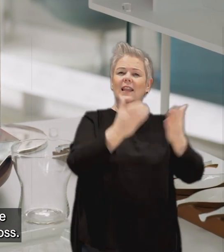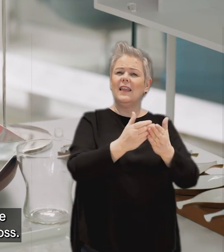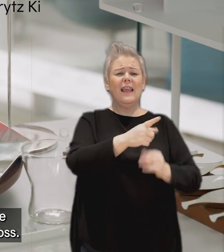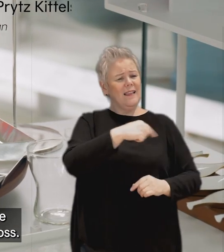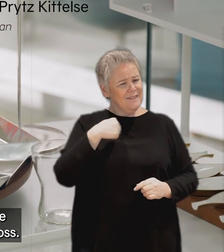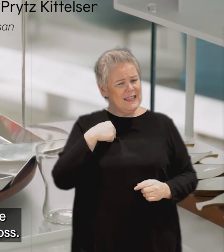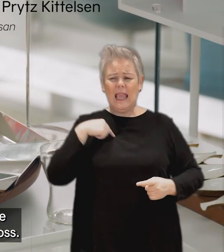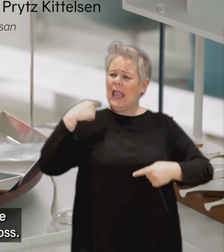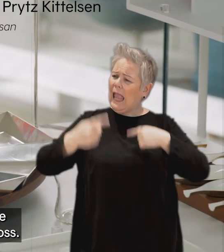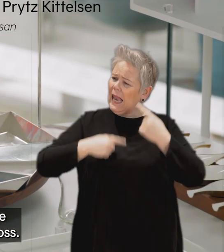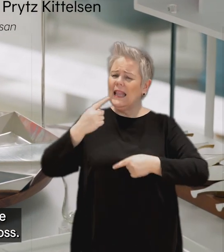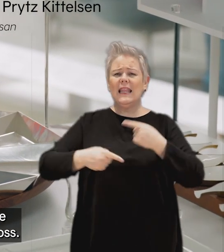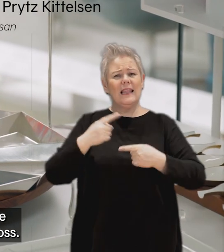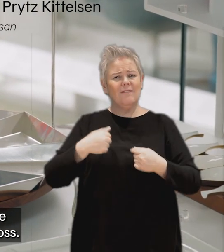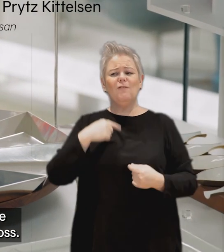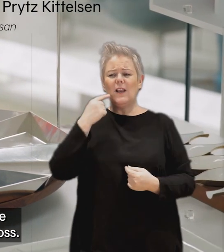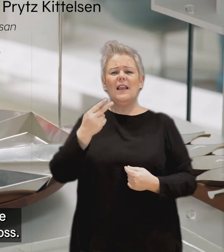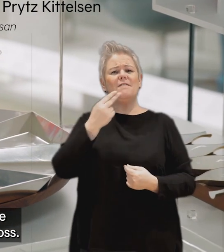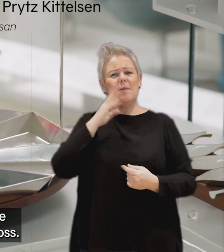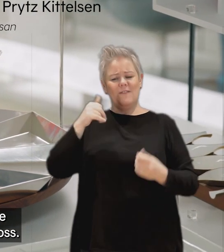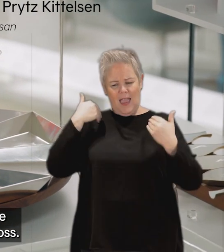med de tingene vi eier og har på oss.